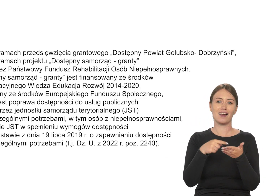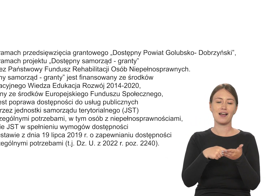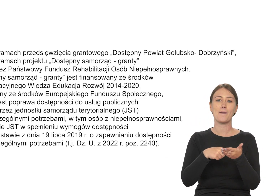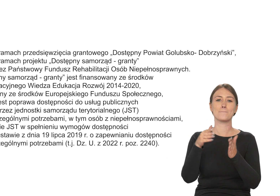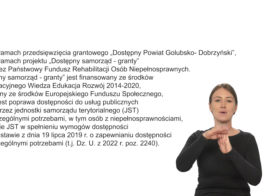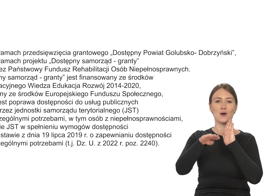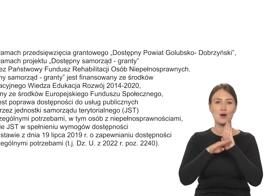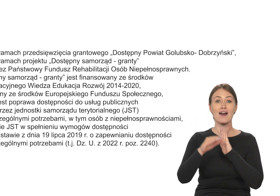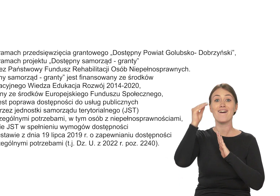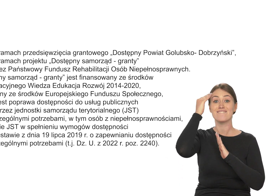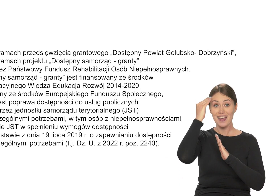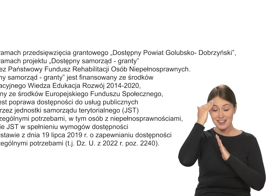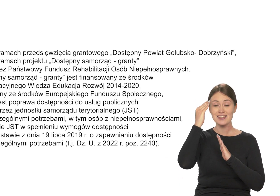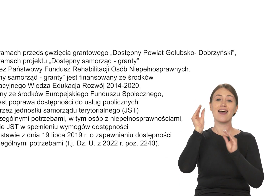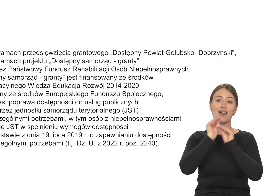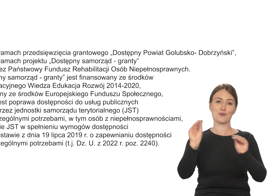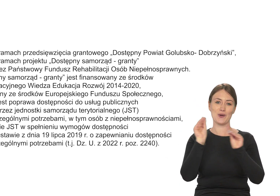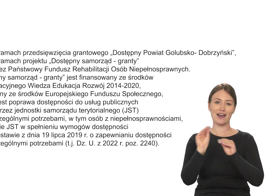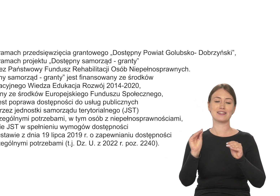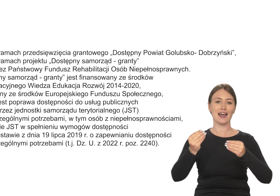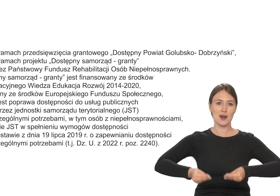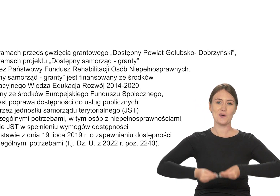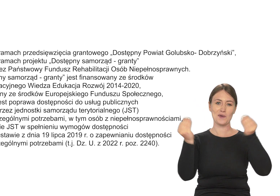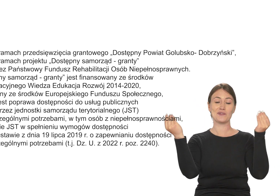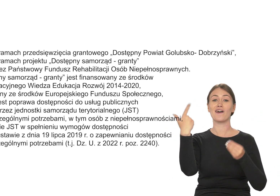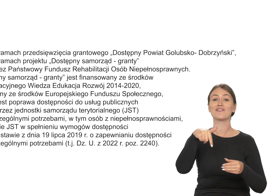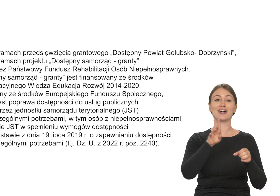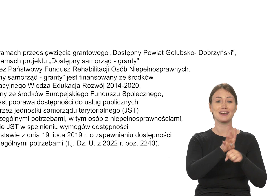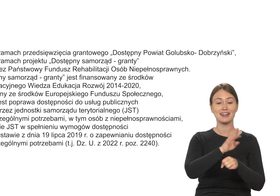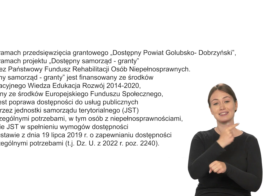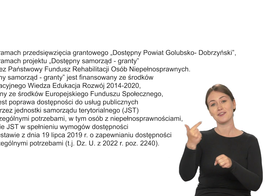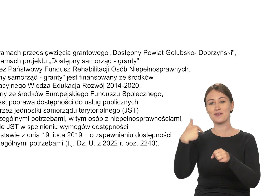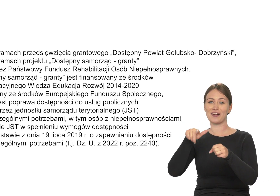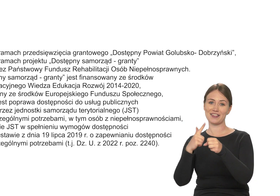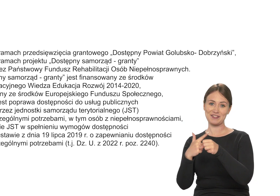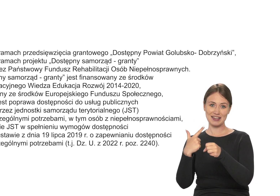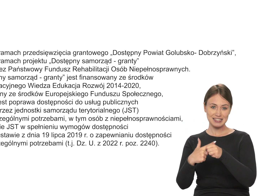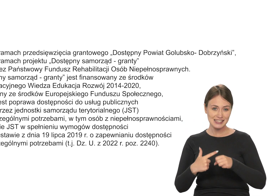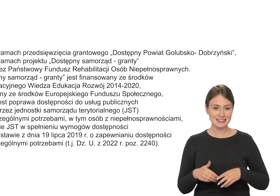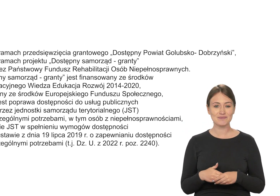Programu Operacyjnego Wiedza Edukacja Rozwój 2014-2020,